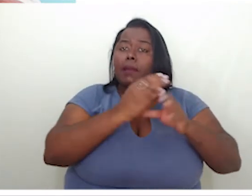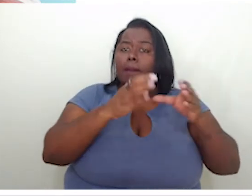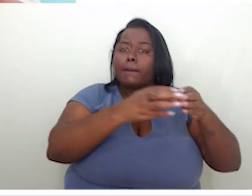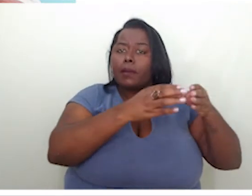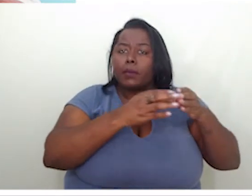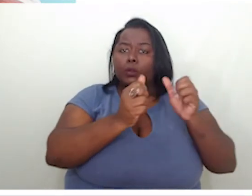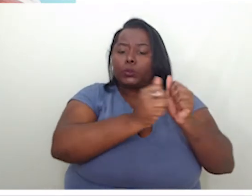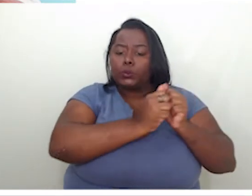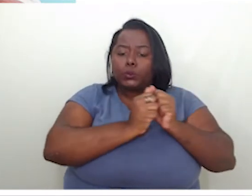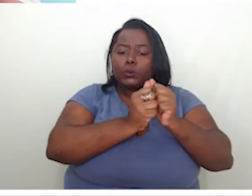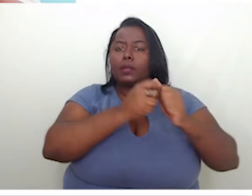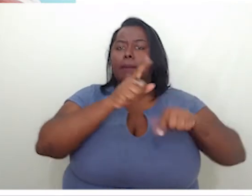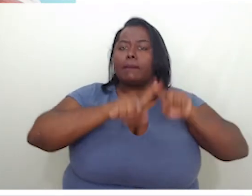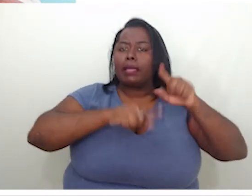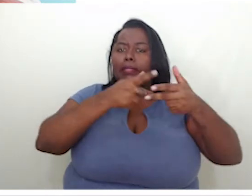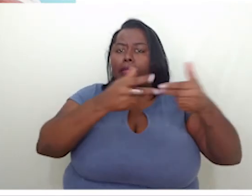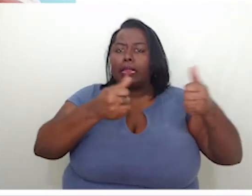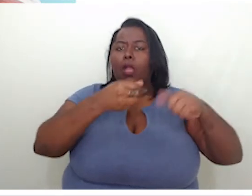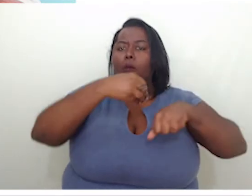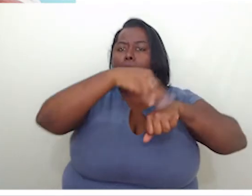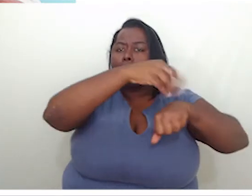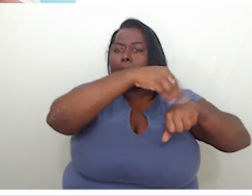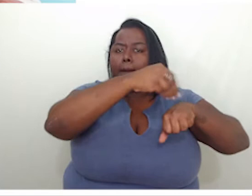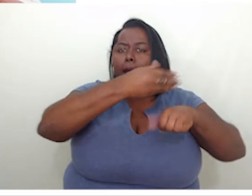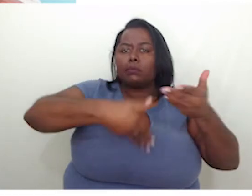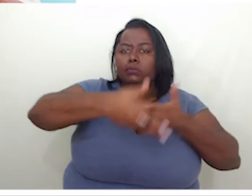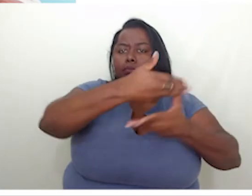y necesitan planificar y organizar sus estudios.